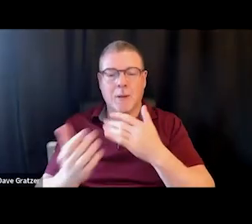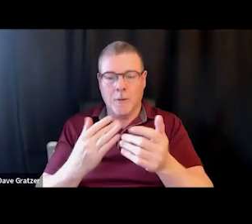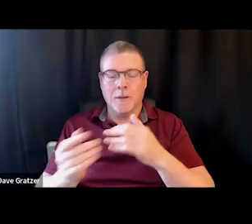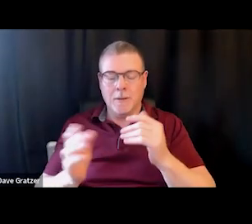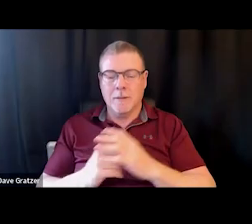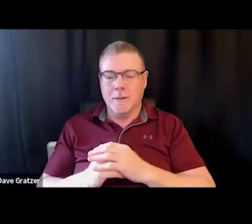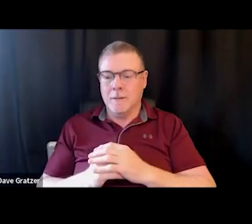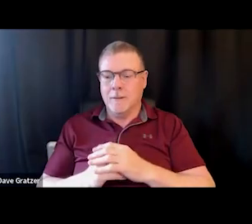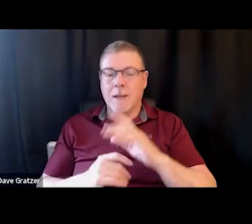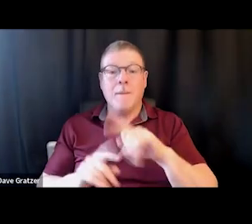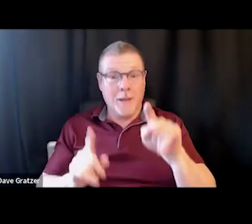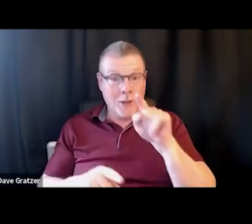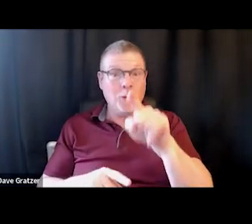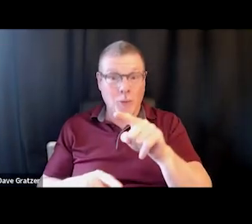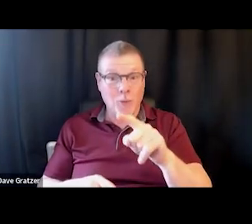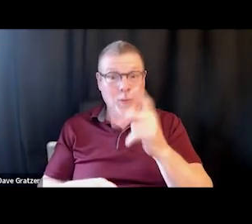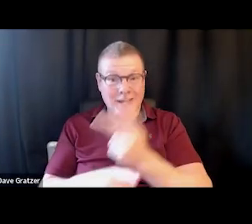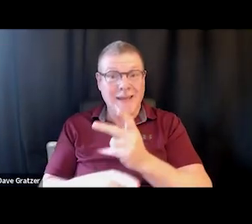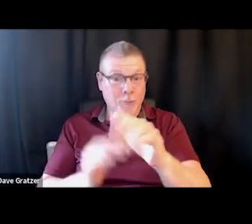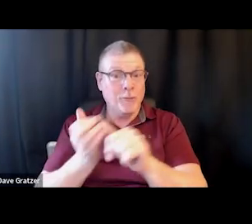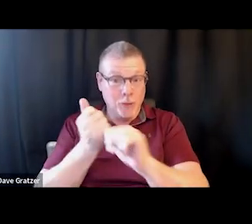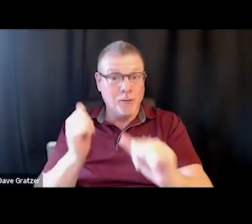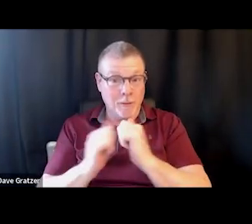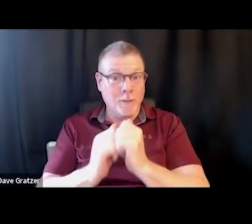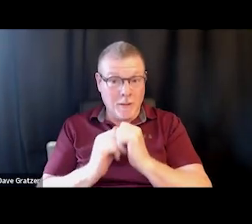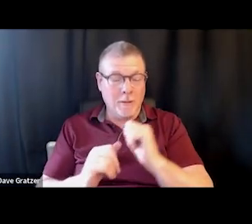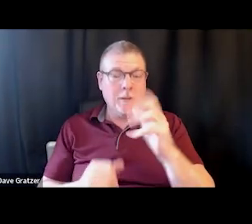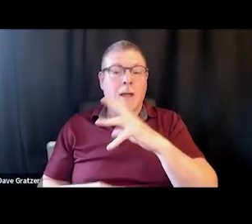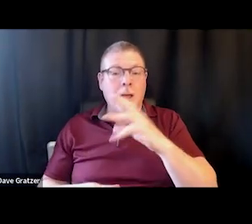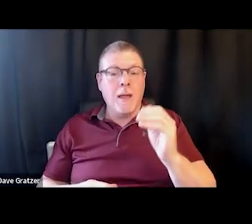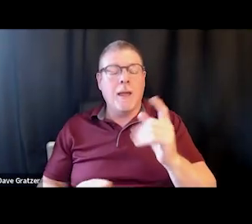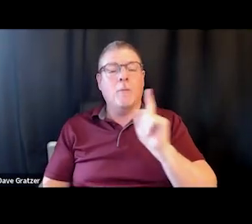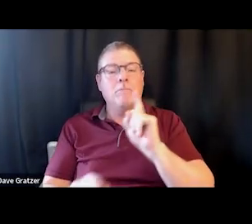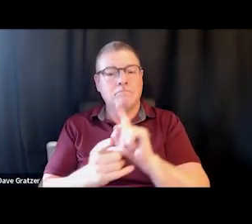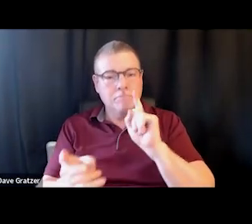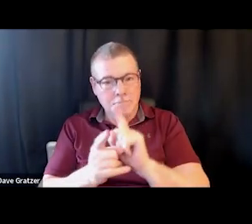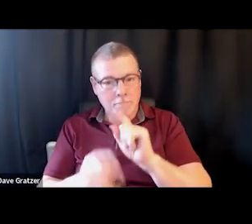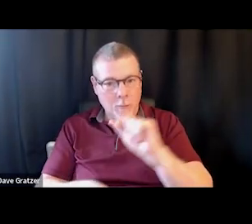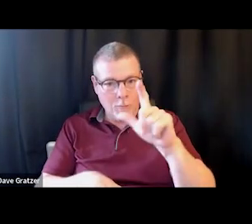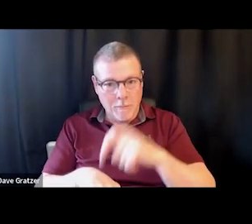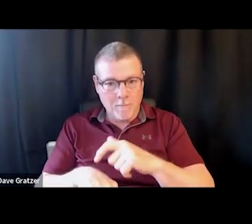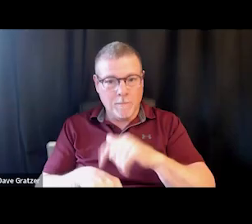Pero tú tenías todo en orden, y nos reuníamos todo el tiempo en la computadora.